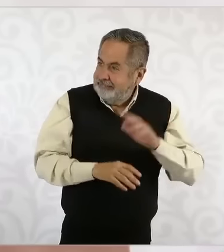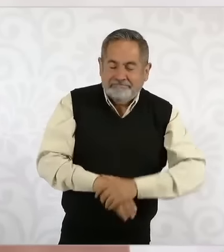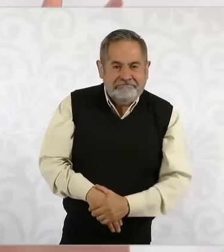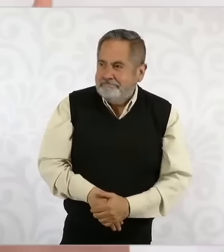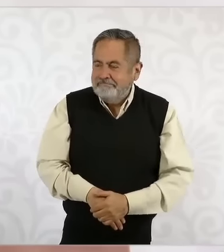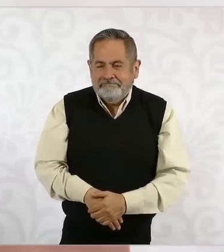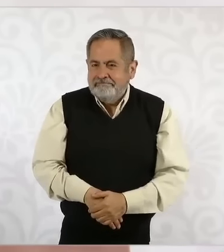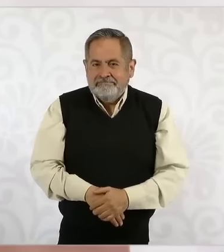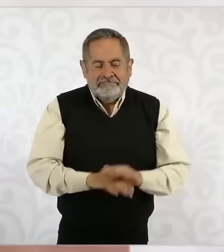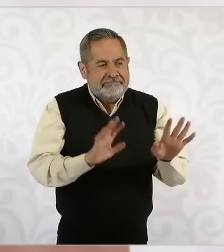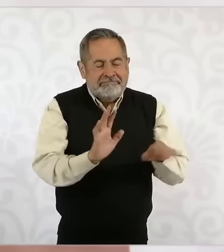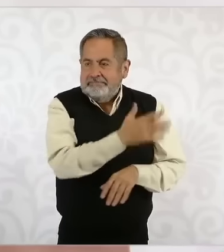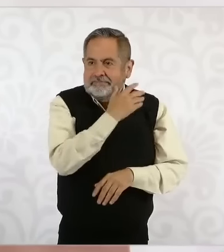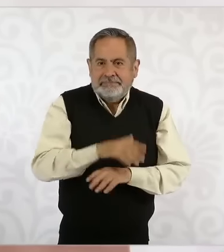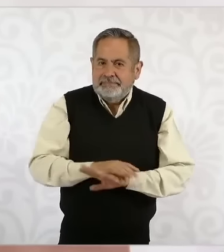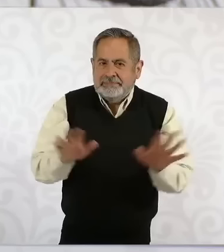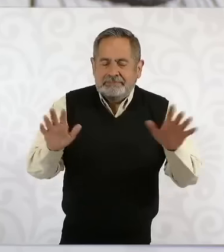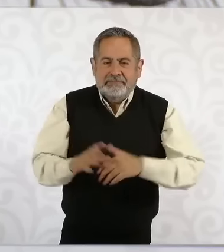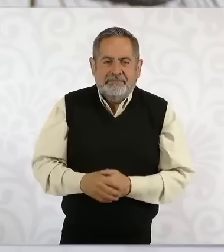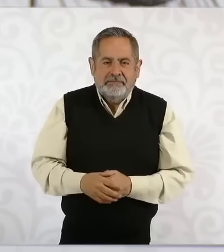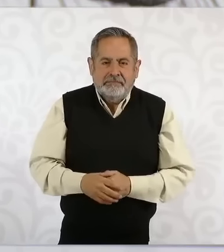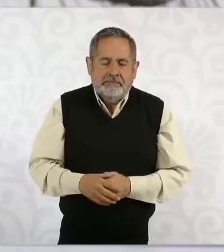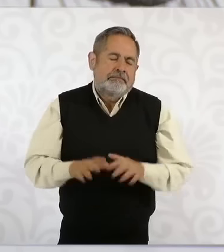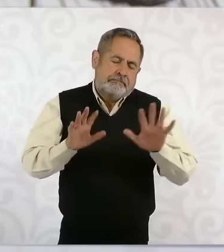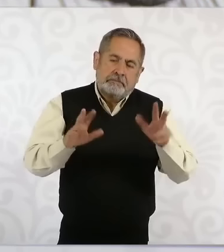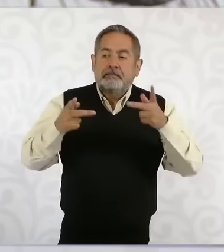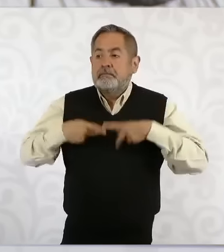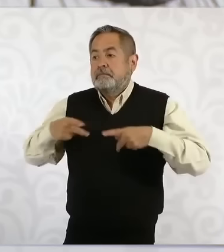Ya. Y el pueblo pues que vea